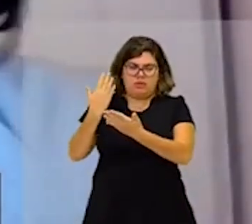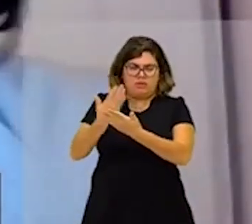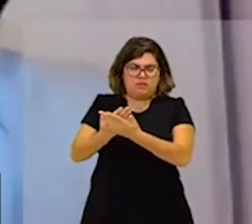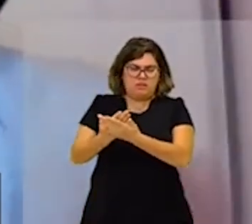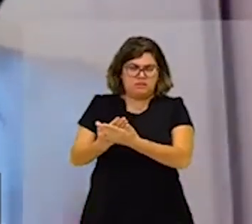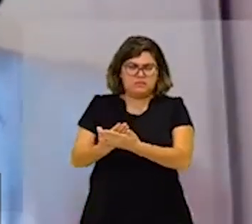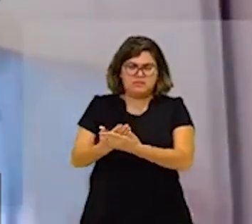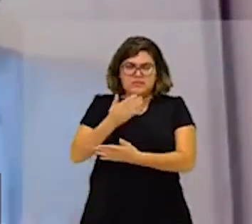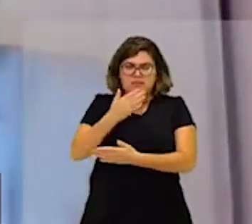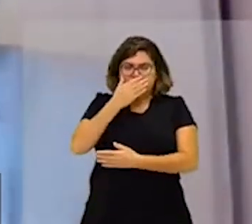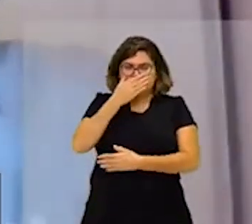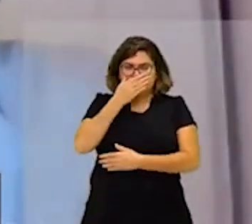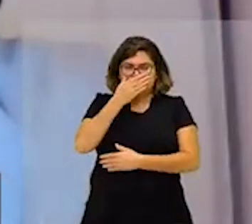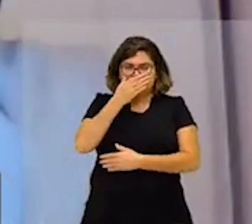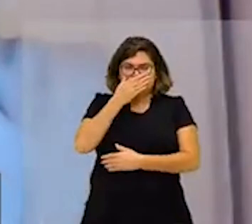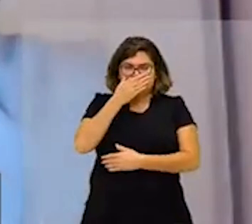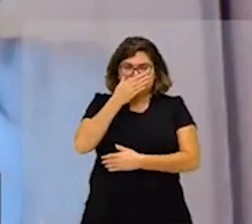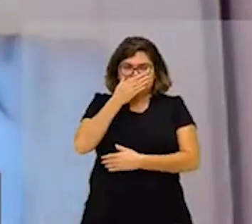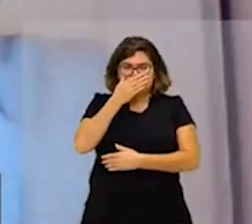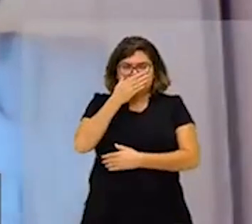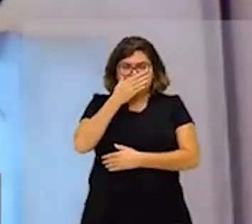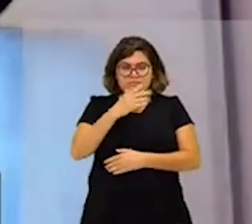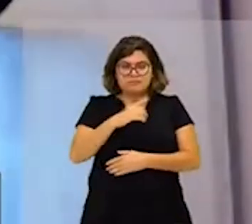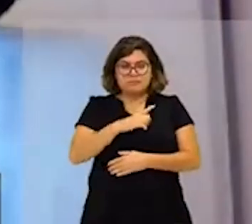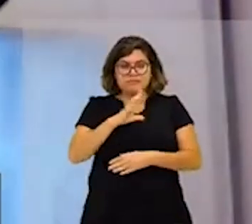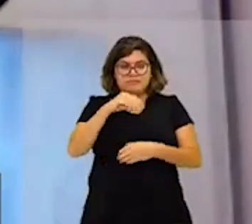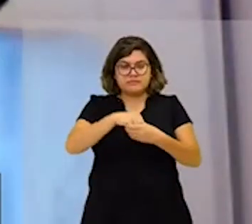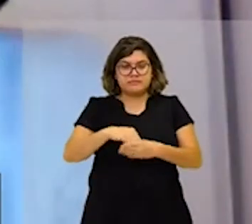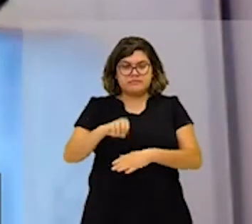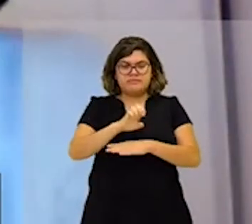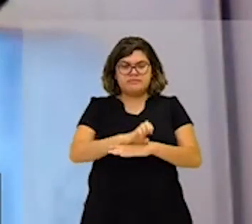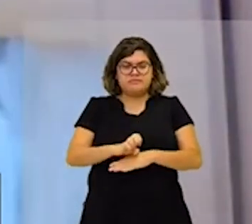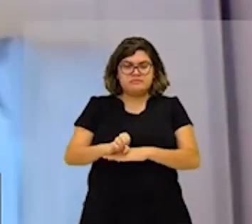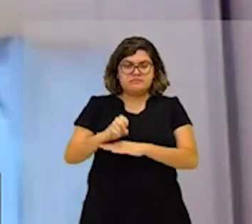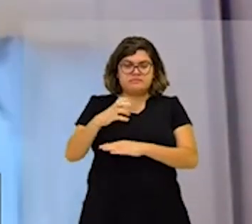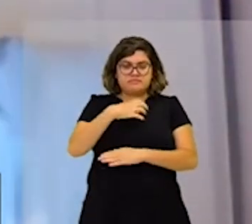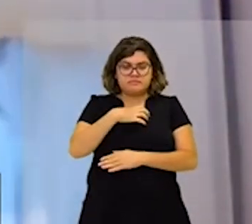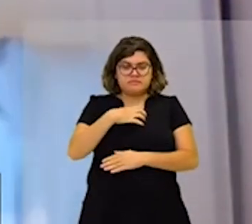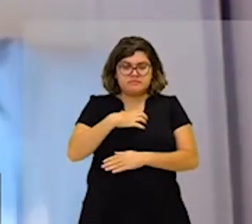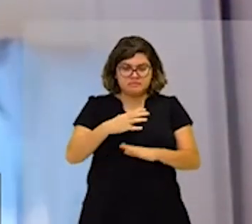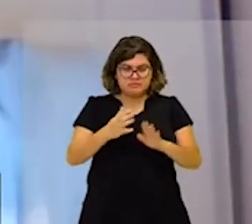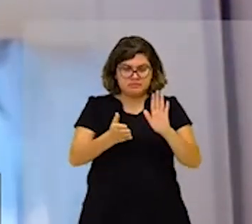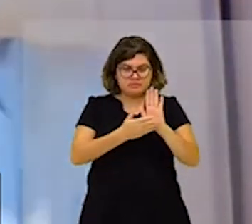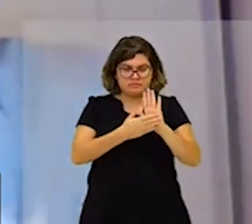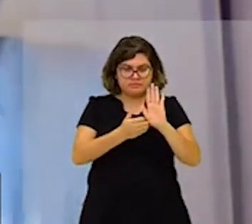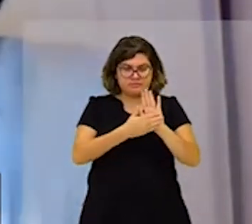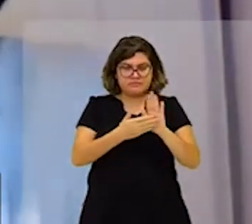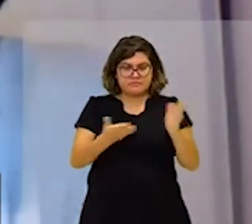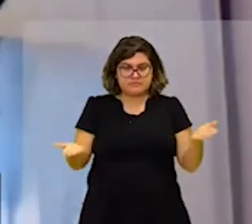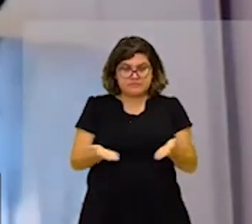na imagem que a gente tá falando do Estado da Bahia então eu quero proponho aqui não é é uma